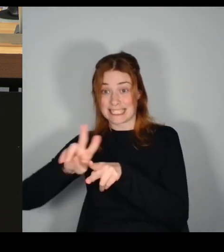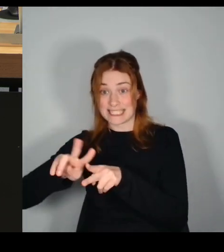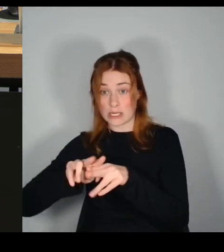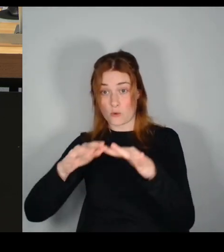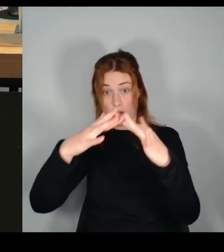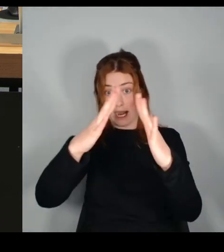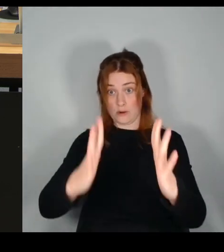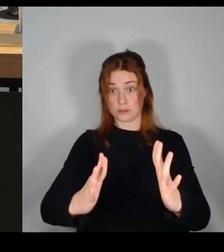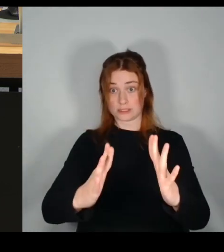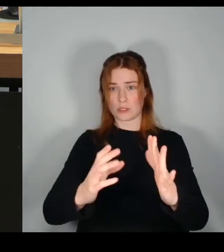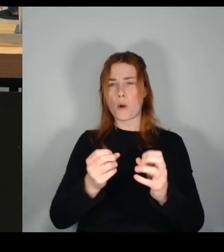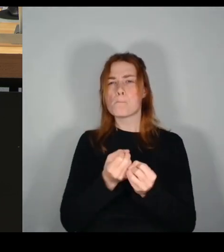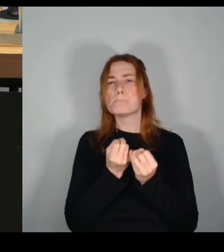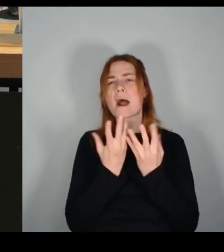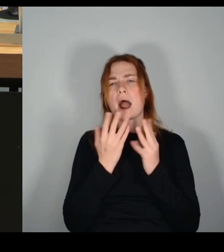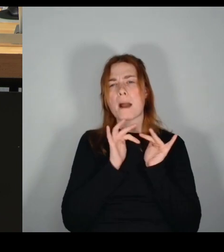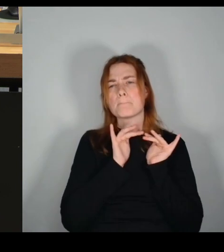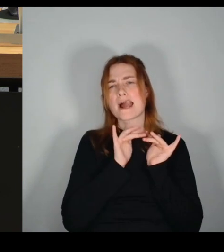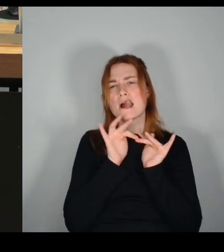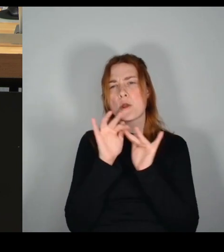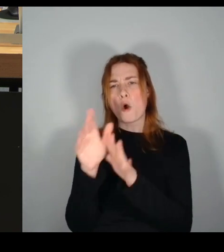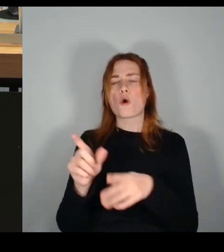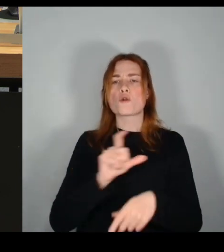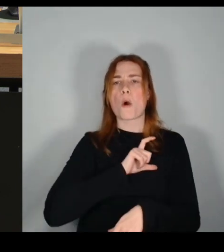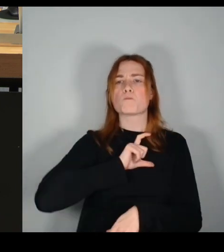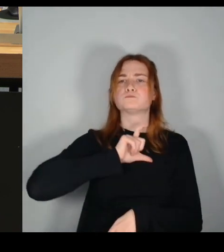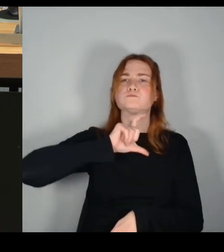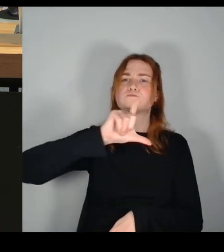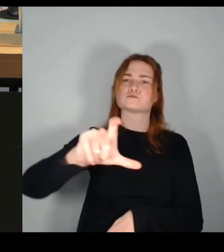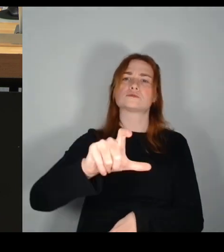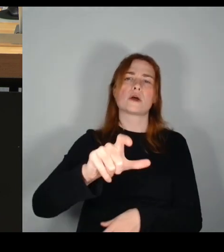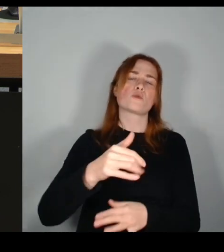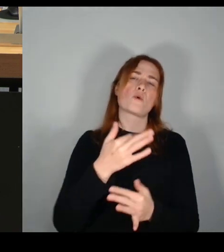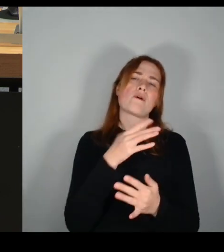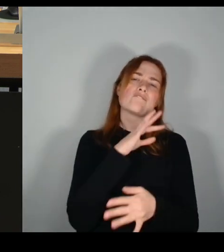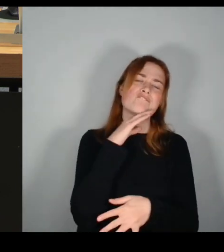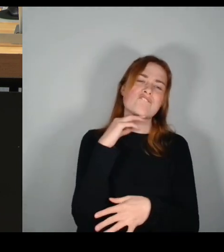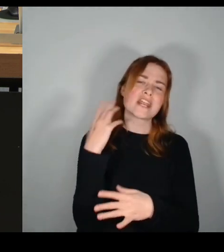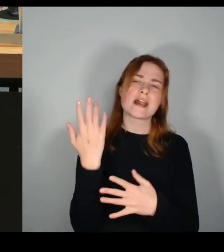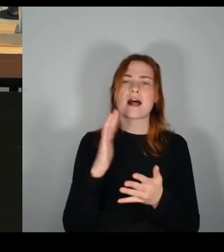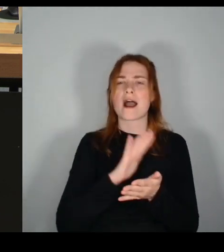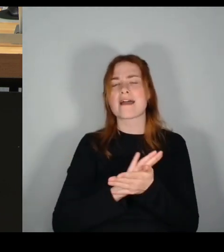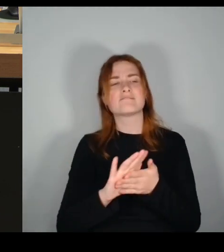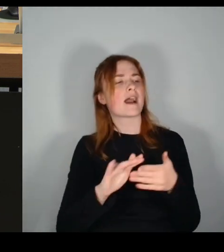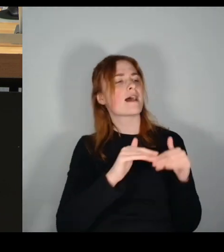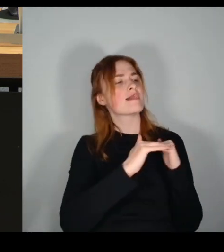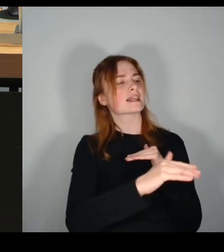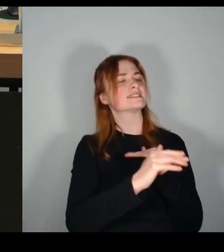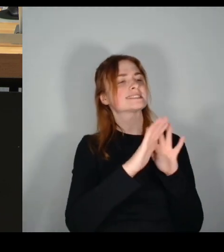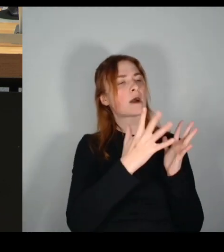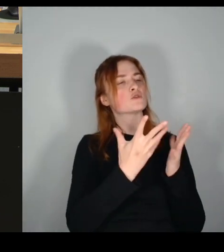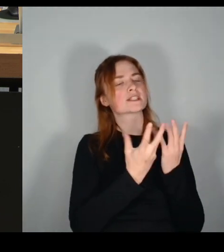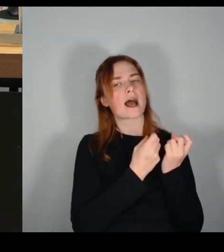Landeshaushalt, dann gucken wir mal, was am Ende bei rauskommt. Dann müssen wir an anderer Stelle auch die Frage beantworten